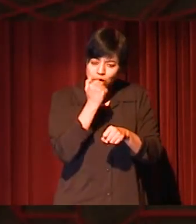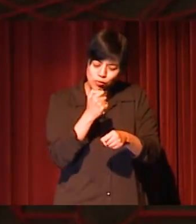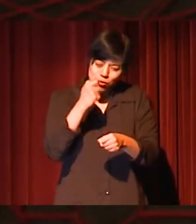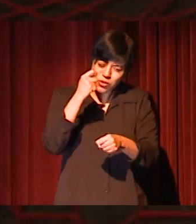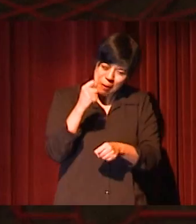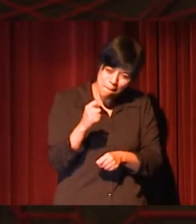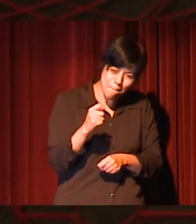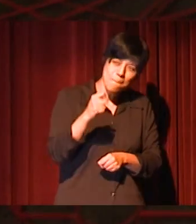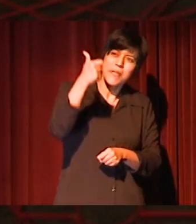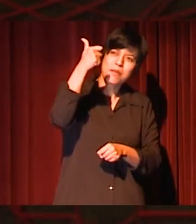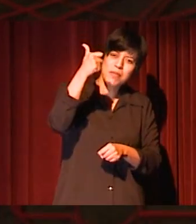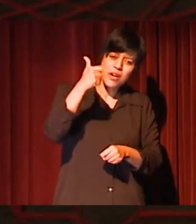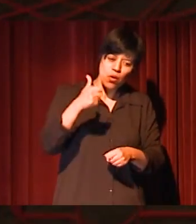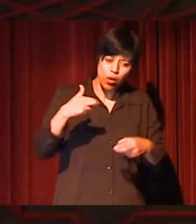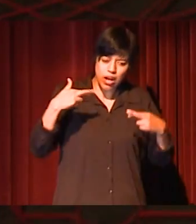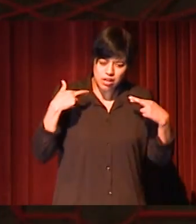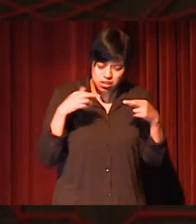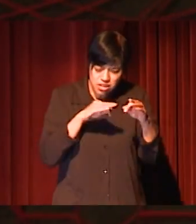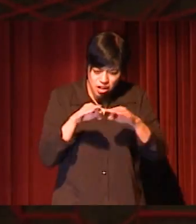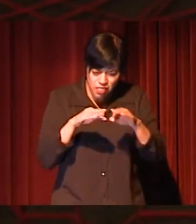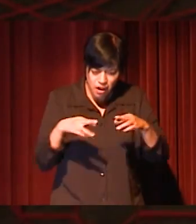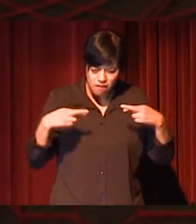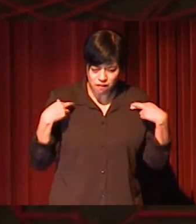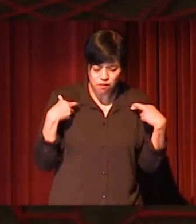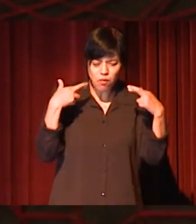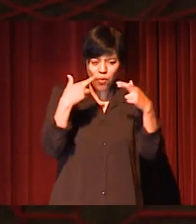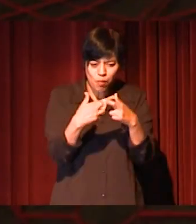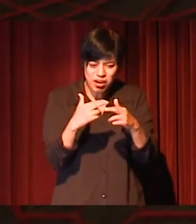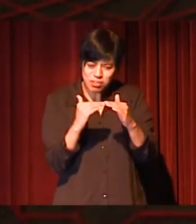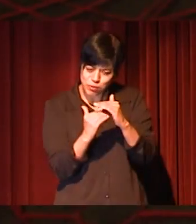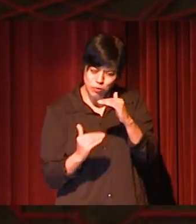Y saber que tu trabajo como docente es querer mejorar,